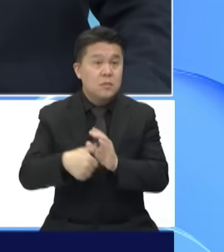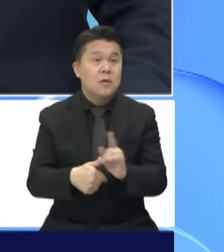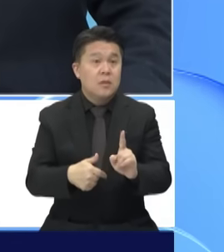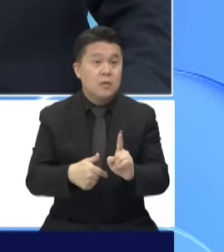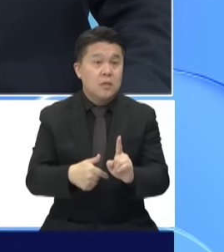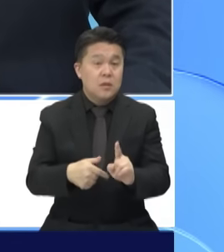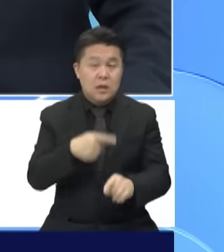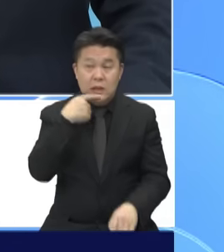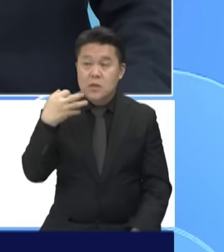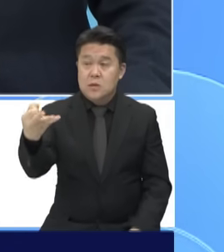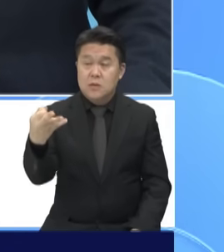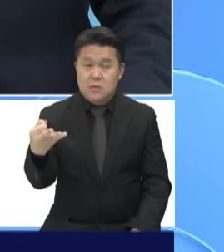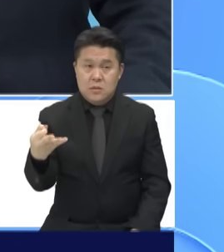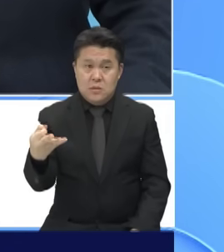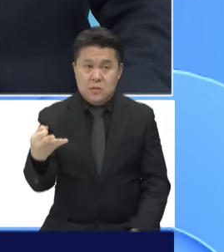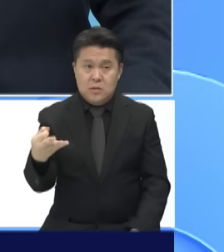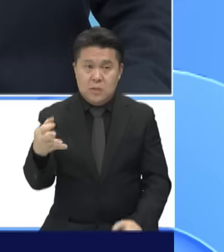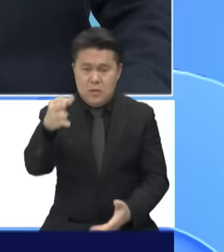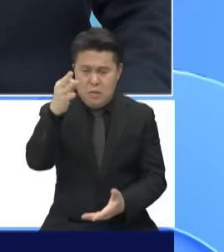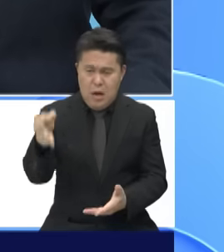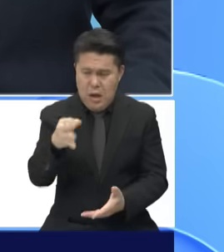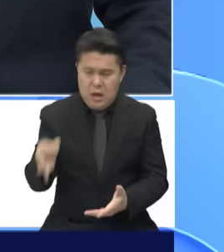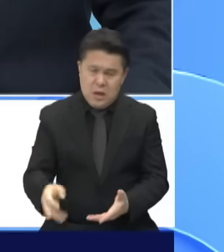앞서 앵커도 말씀하셨지만 당장 내년에는 마이너스인데 이 폭이 너무 크니까